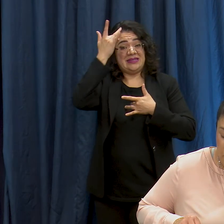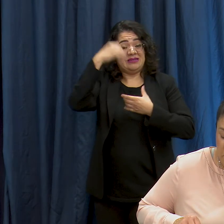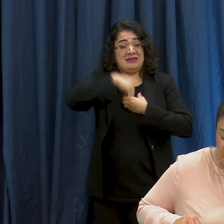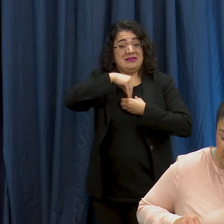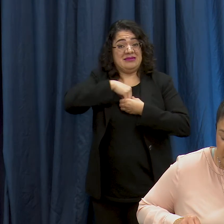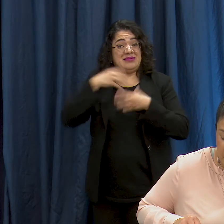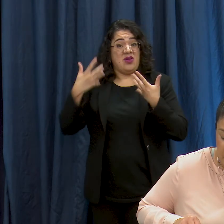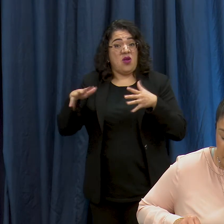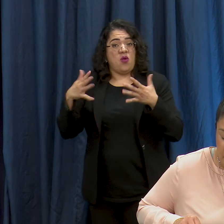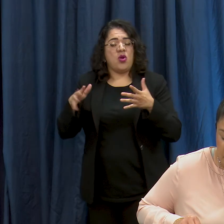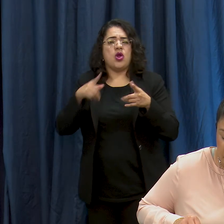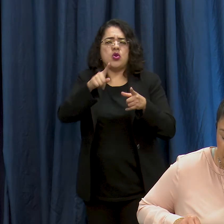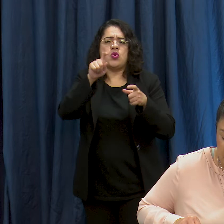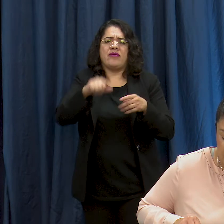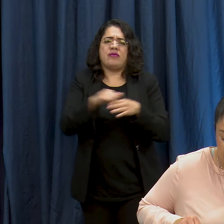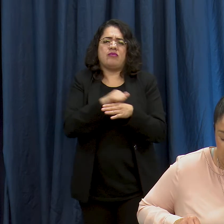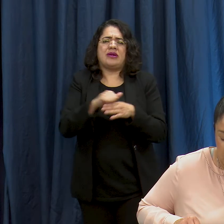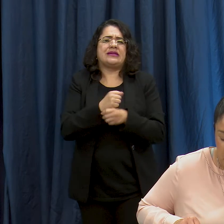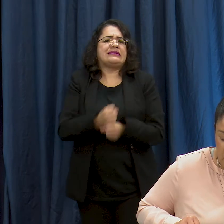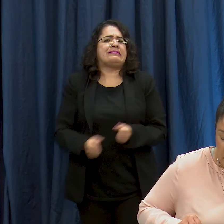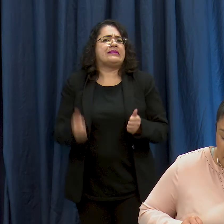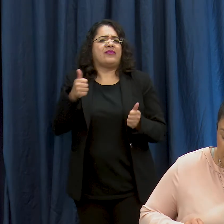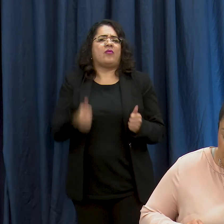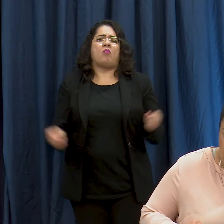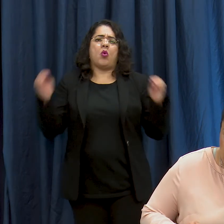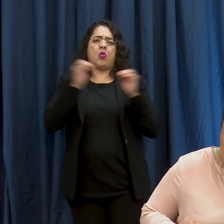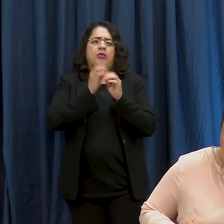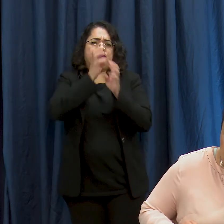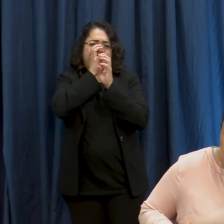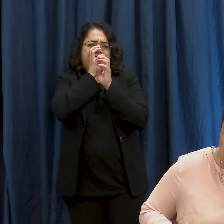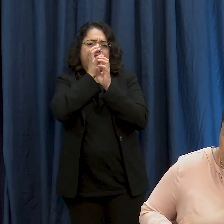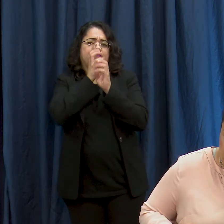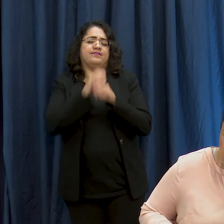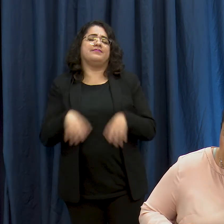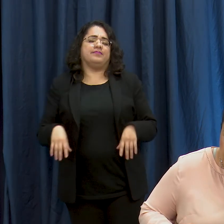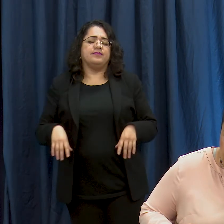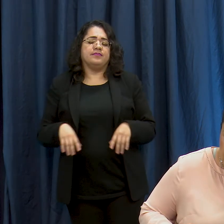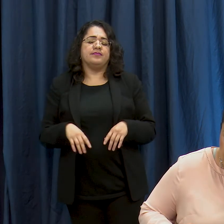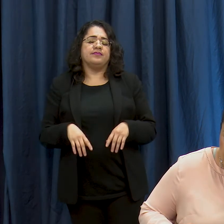posibilidades de infección las personas con Maori as go de enfermedad grave a